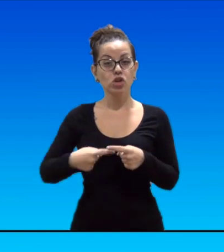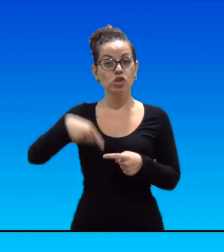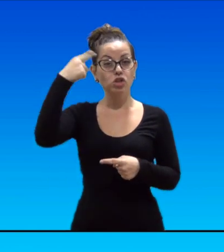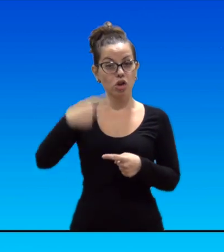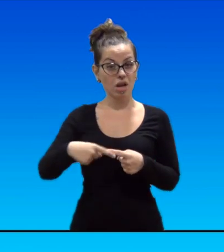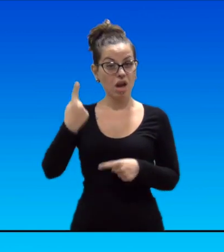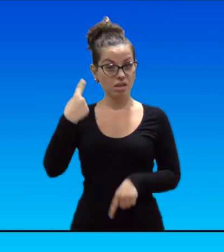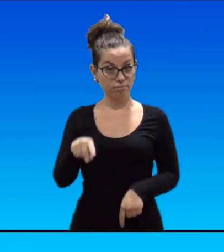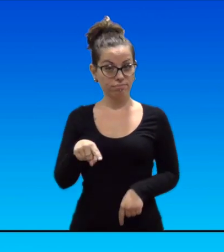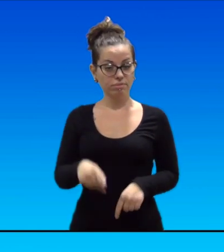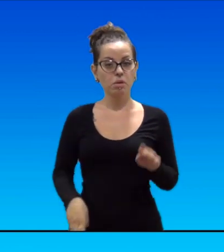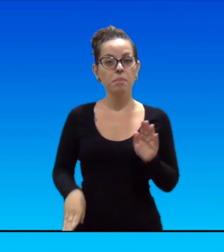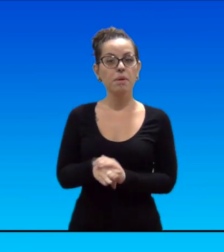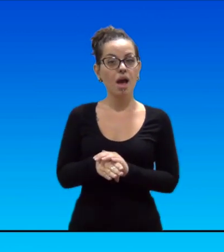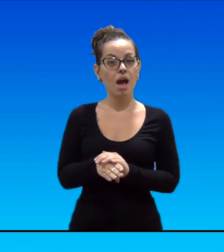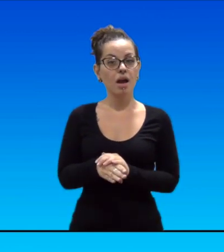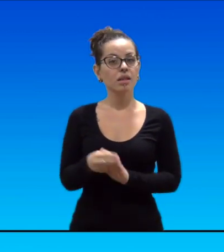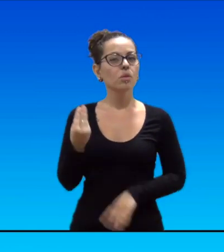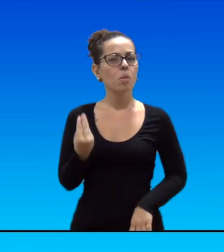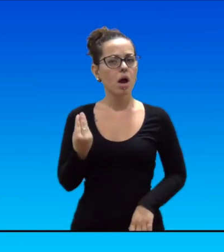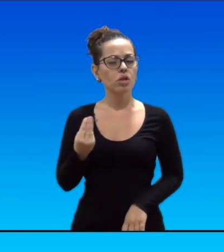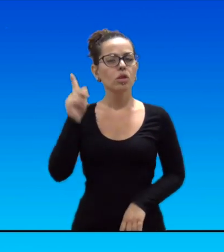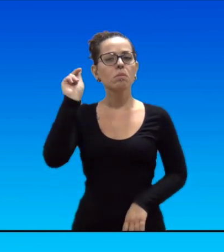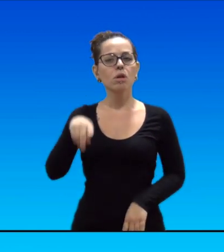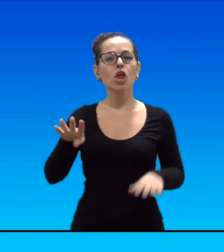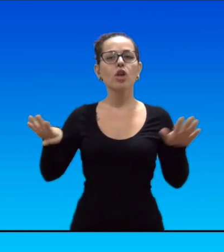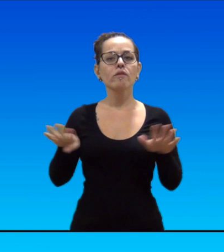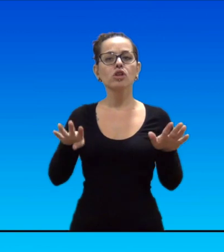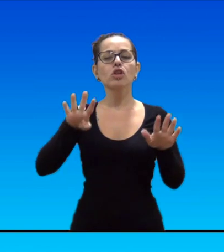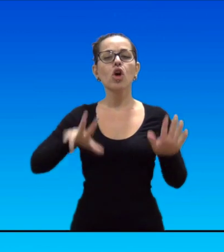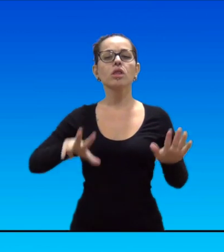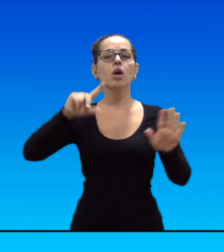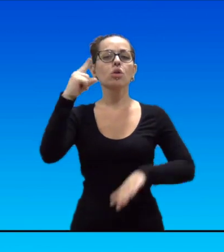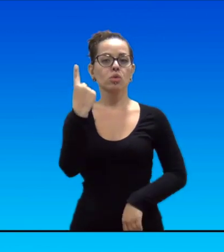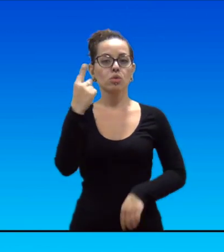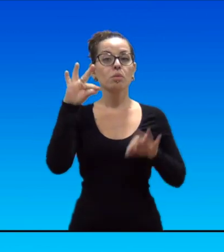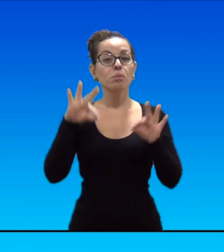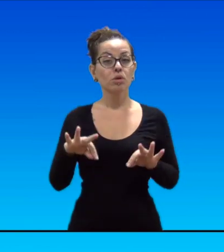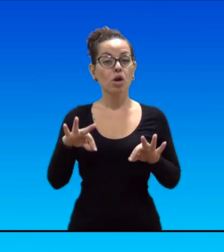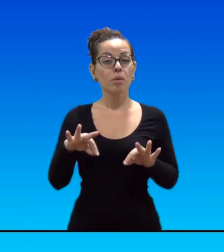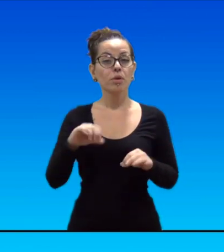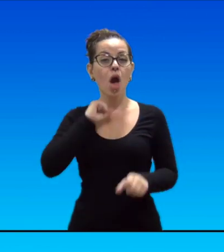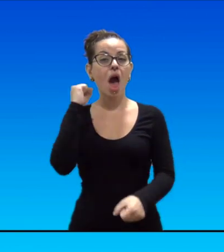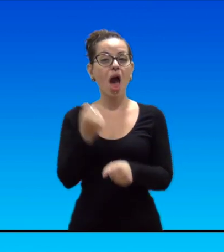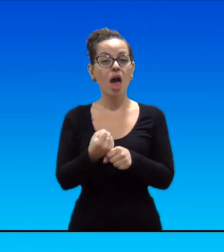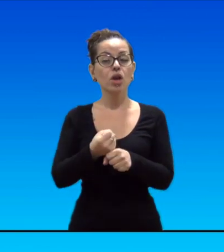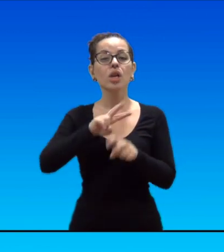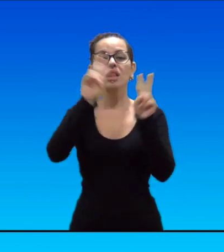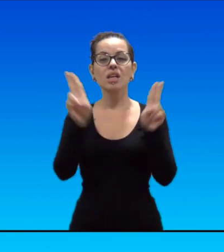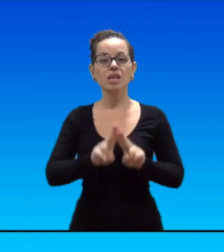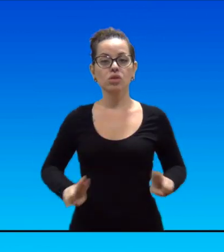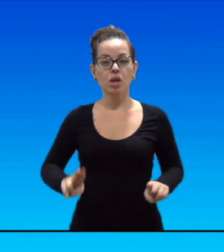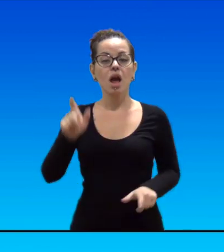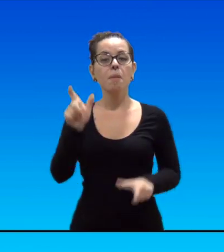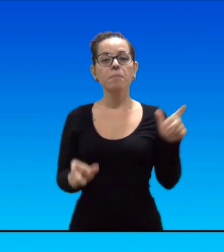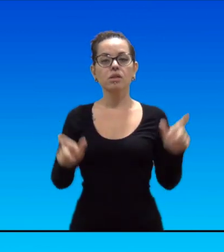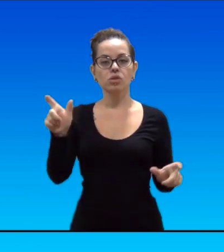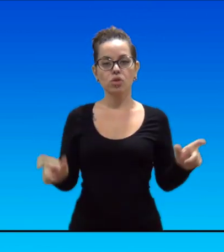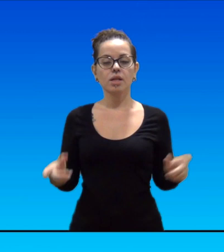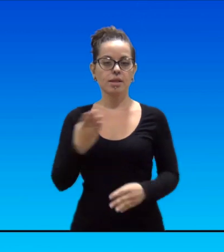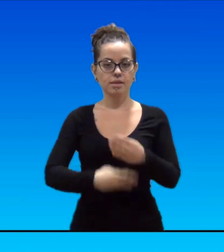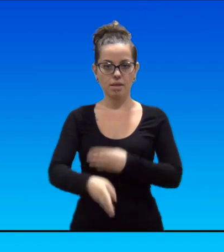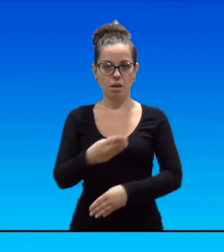La Giornata è un appuntamento che è stato istituito nel 1981, in occasione dell’Anno Internazionale delle Persone Disabili,